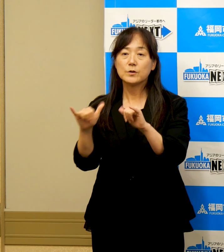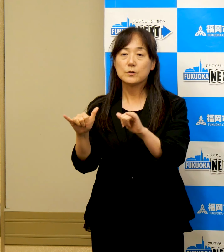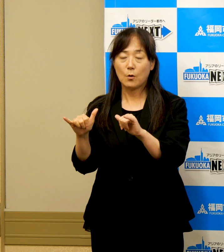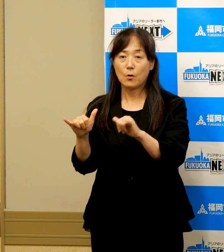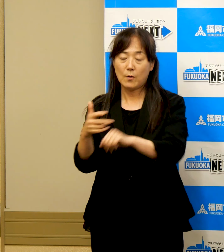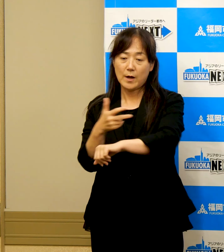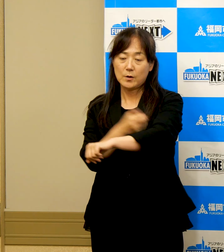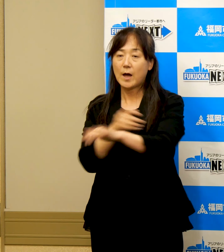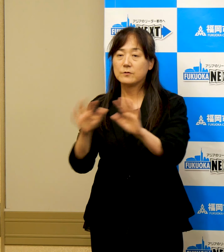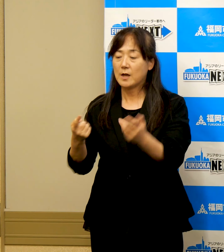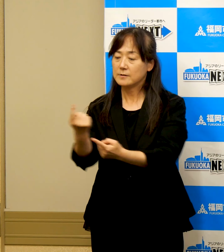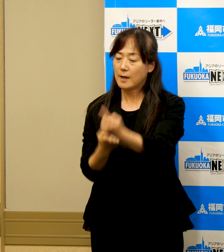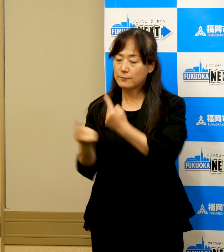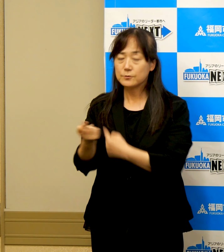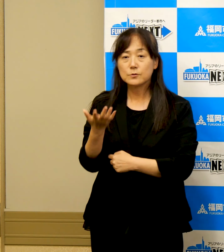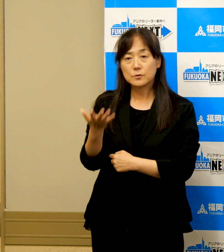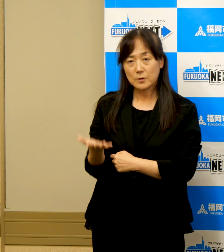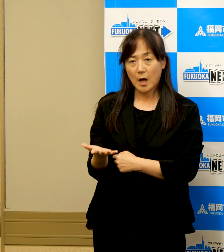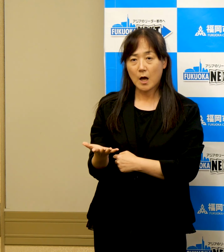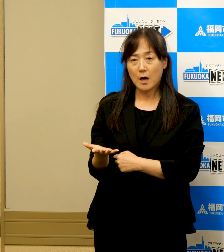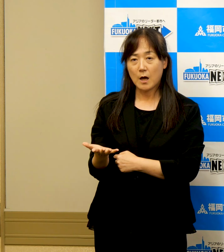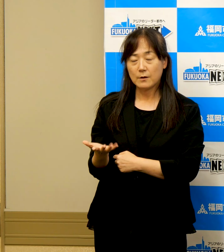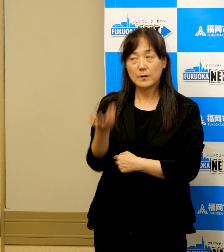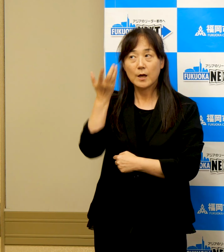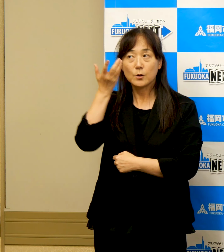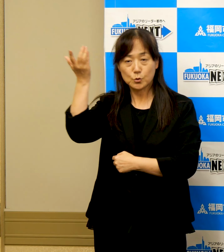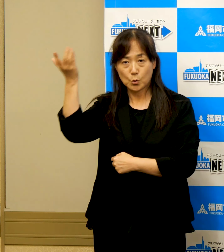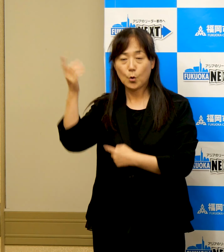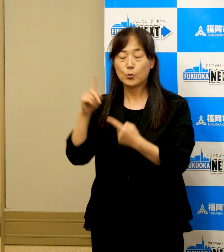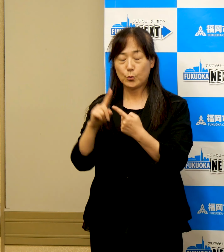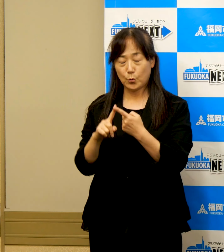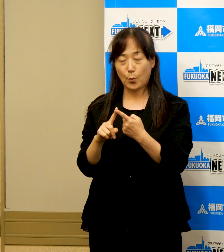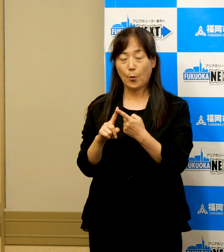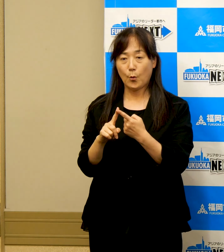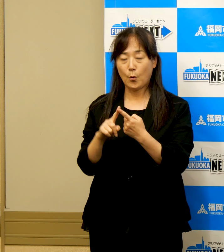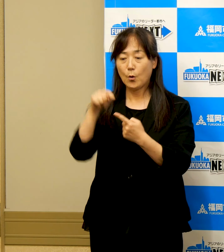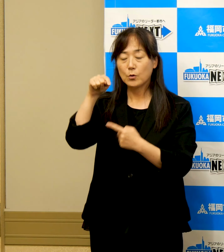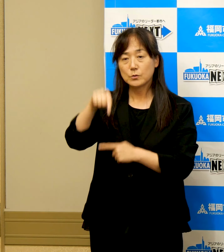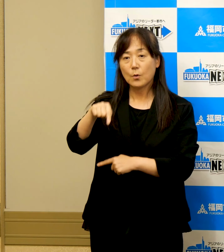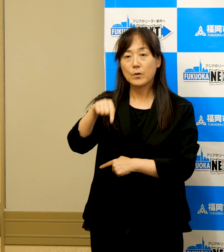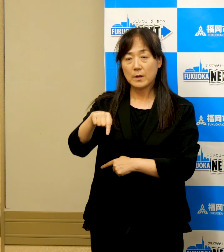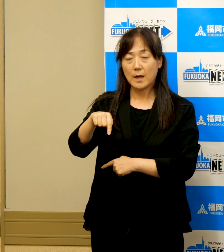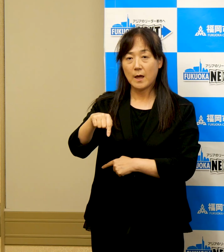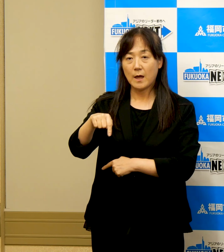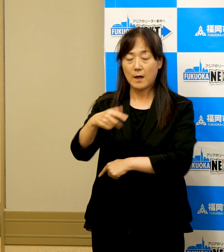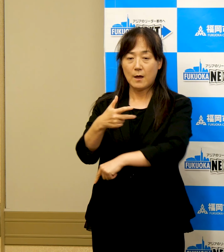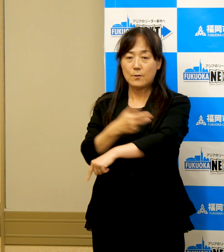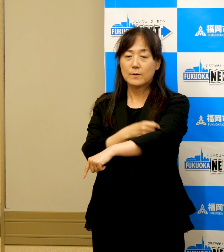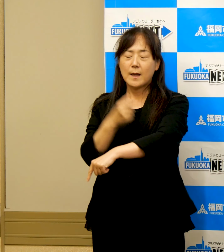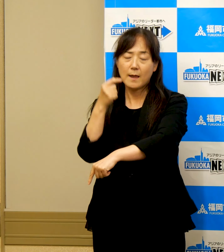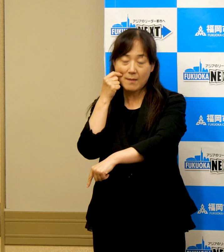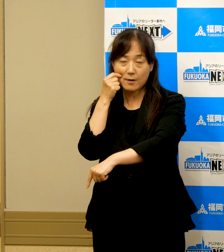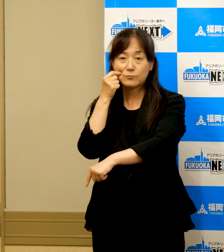予約なしでくるかという一定の予測と それからそこで受けられなくて